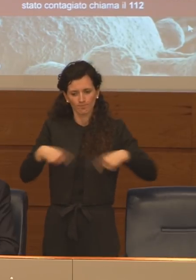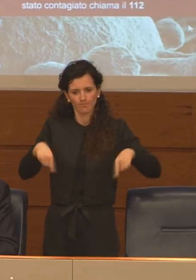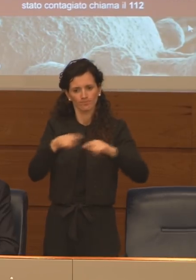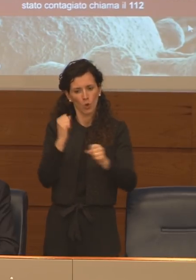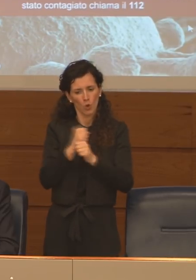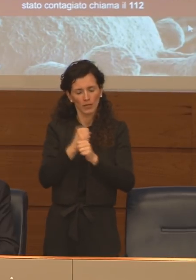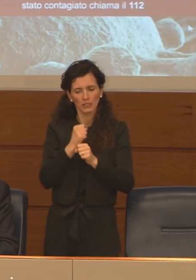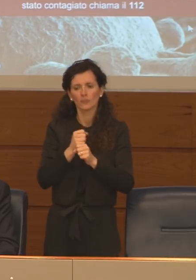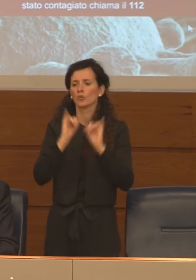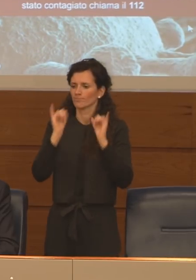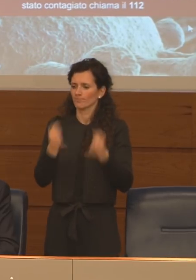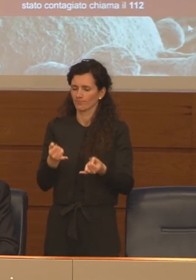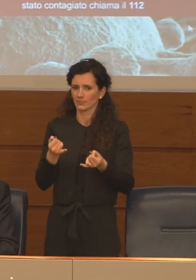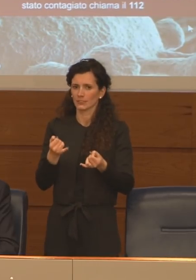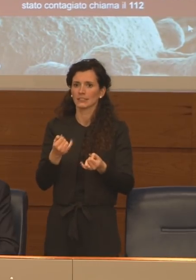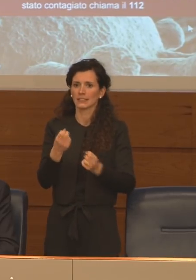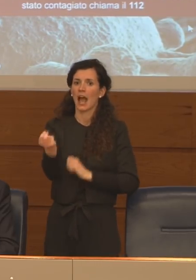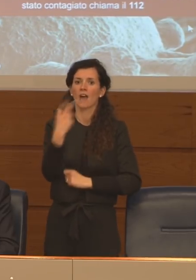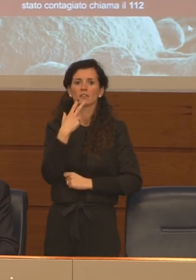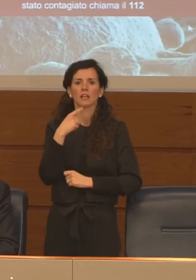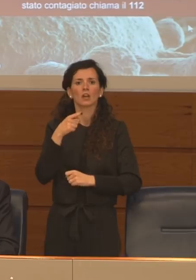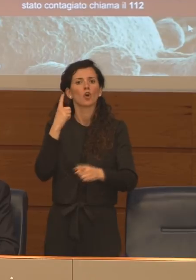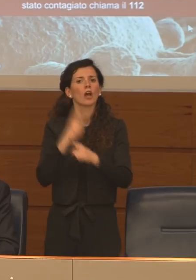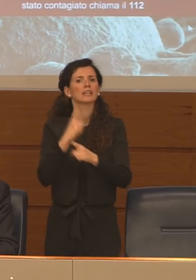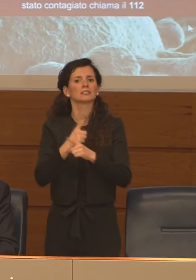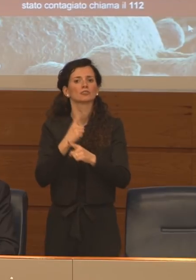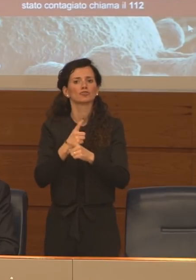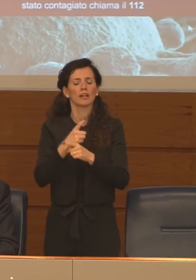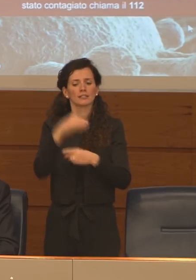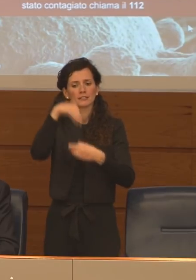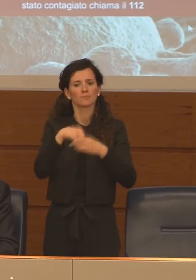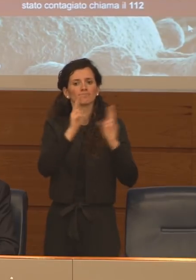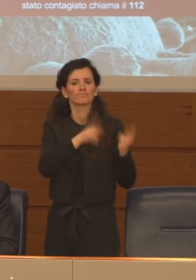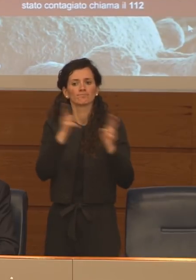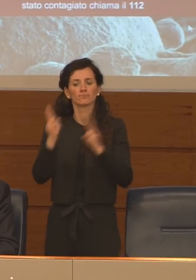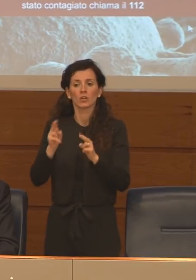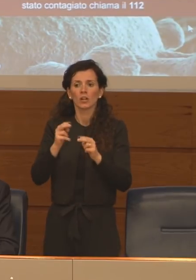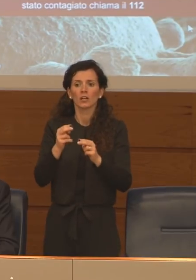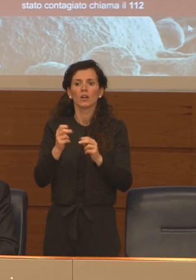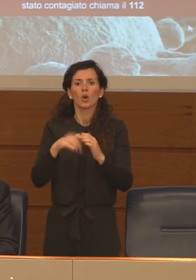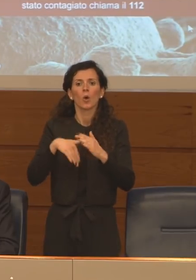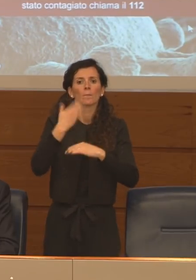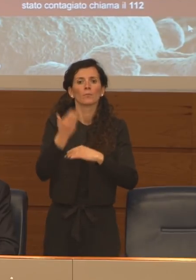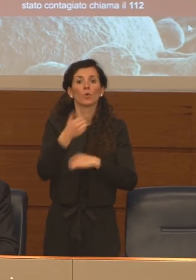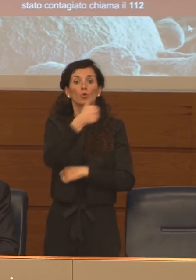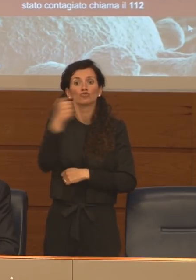esigenza, soprattutto è stato segnalato che c'erano più di 100 persone in coda in